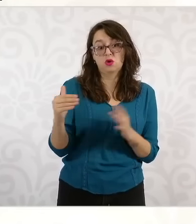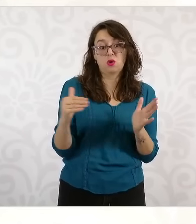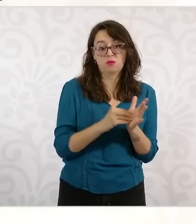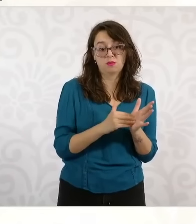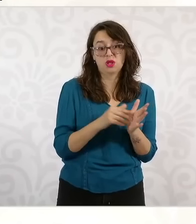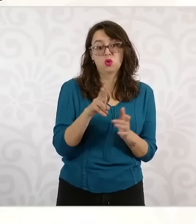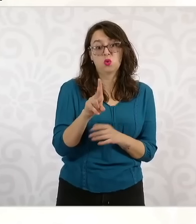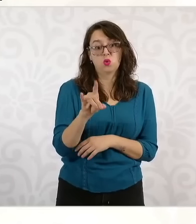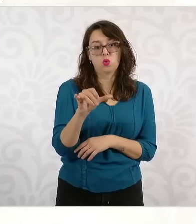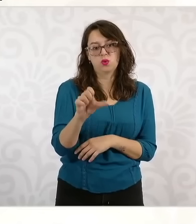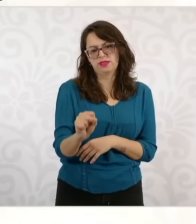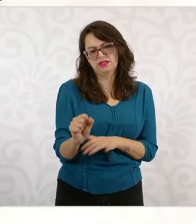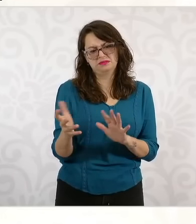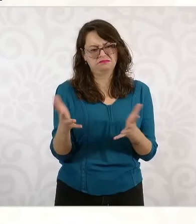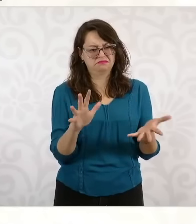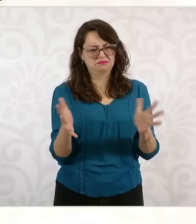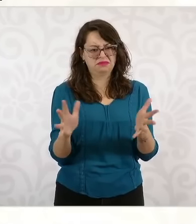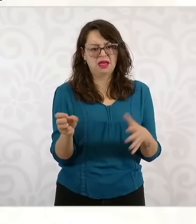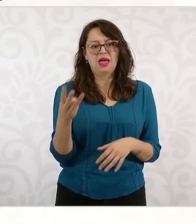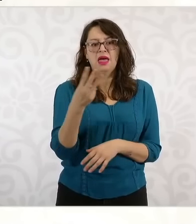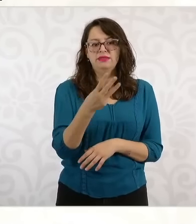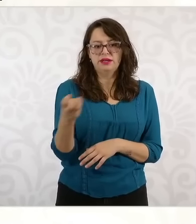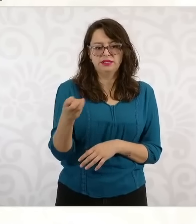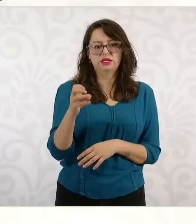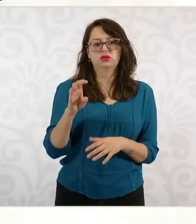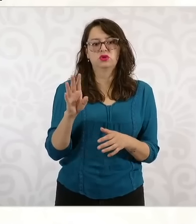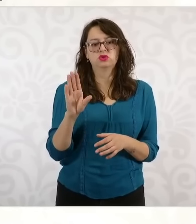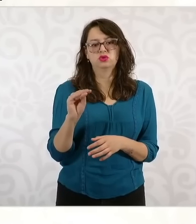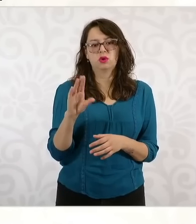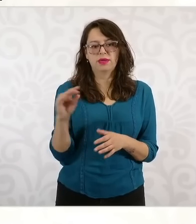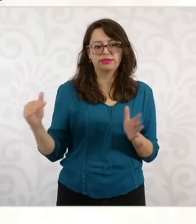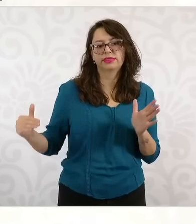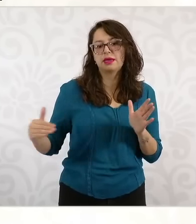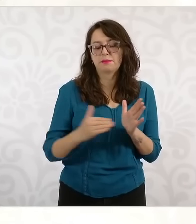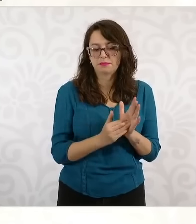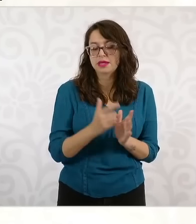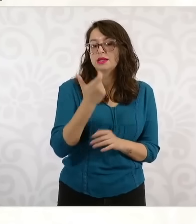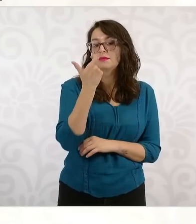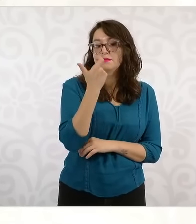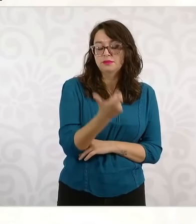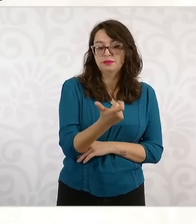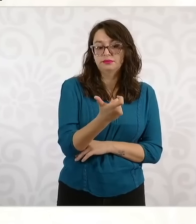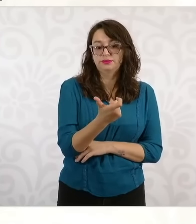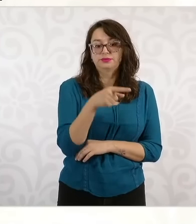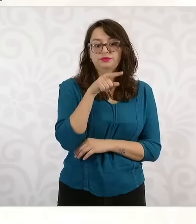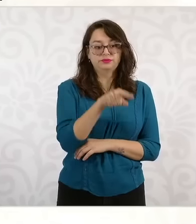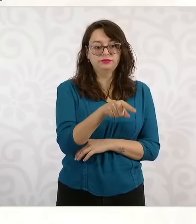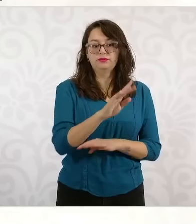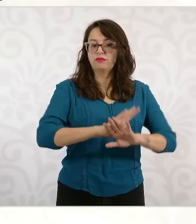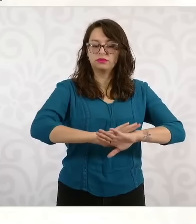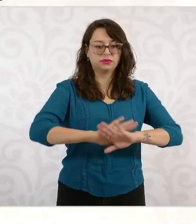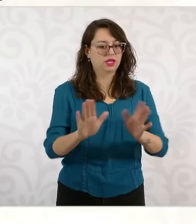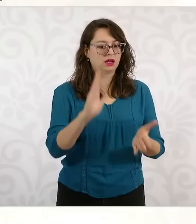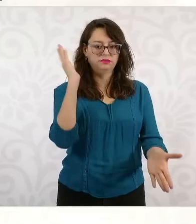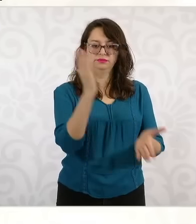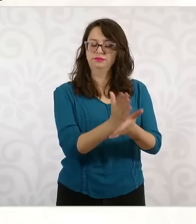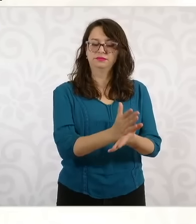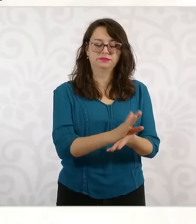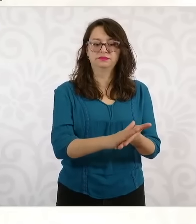a 397,551 pesos, se les va a hacer la liberación total del adeudo, es decir,